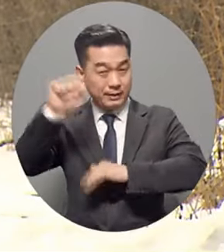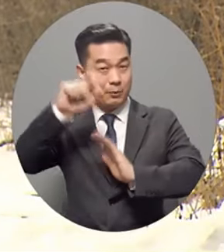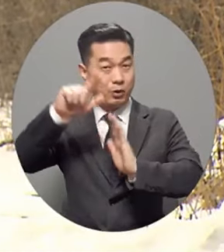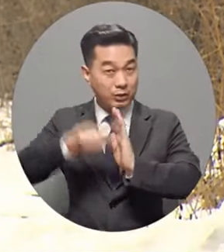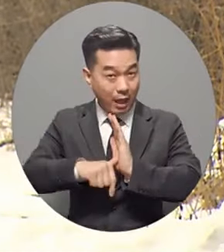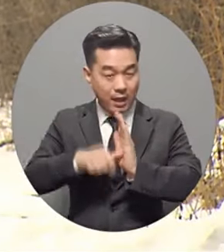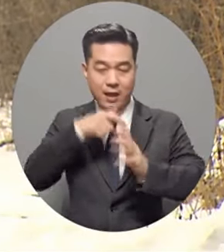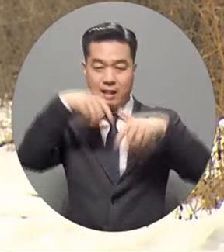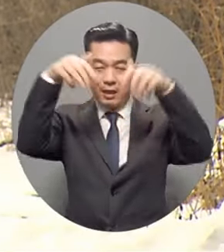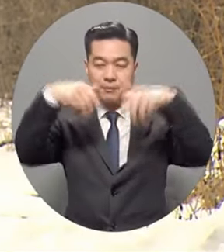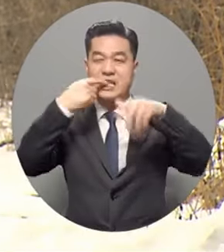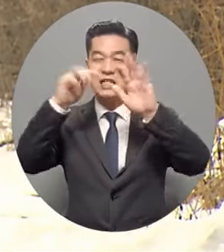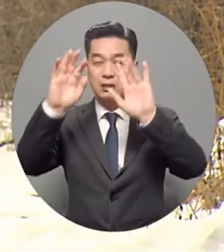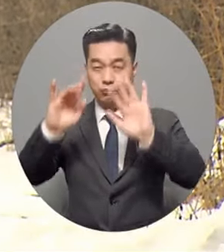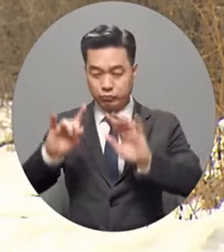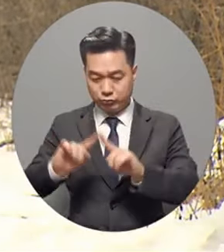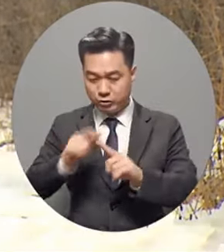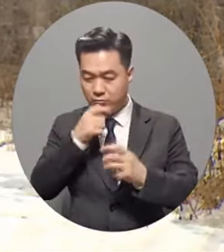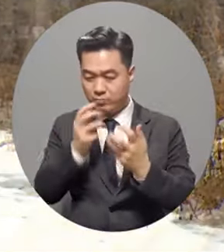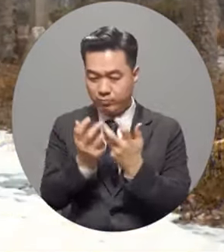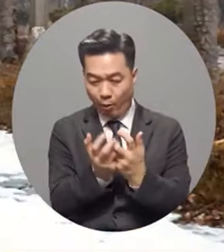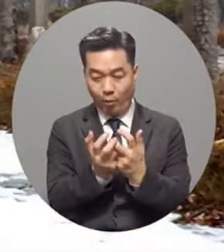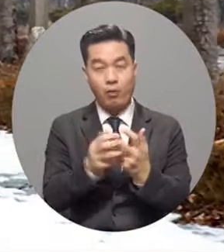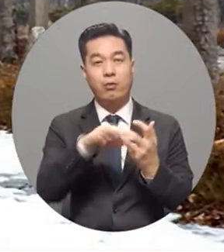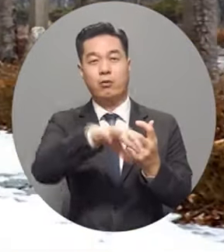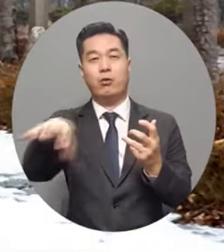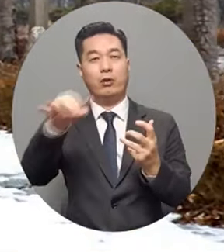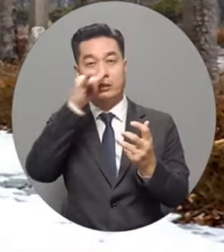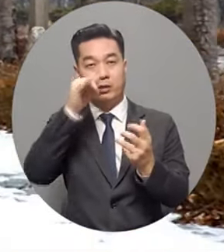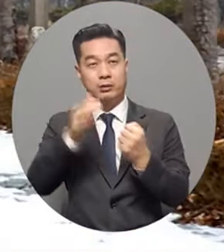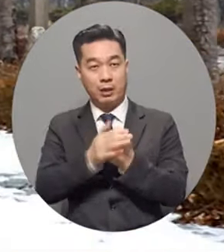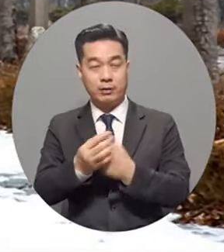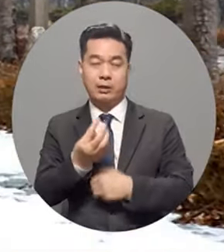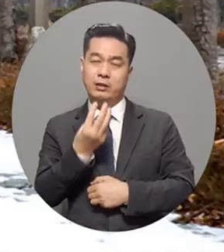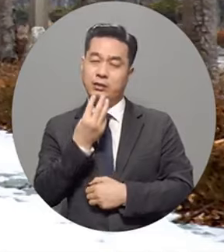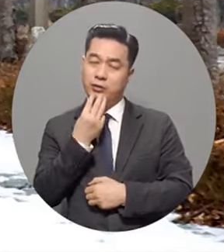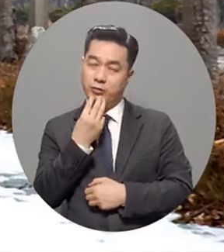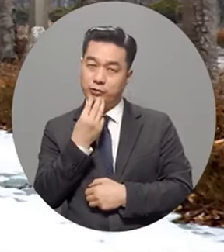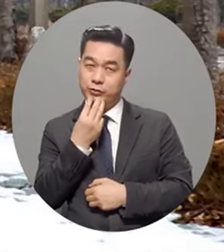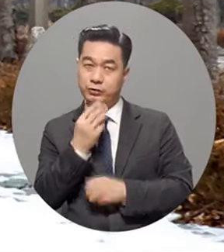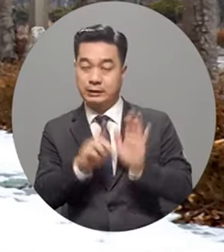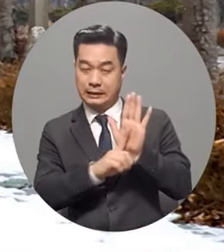특히 밤이나 새벽 동안에 내리는 비나 눈이그대로 얼어붙는 곳이 많겠는데요.